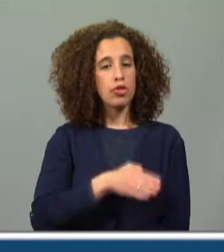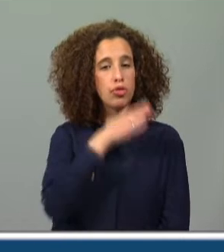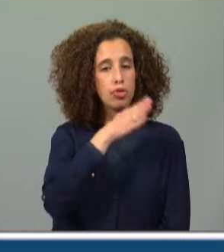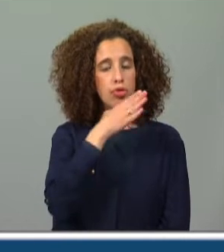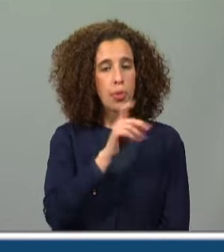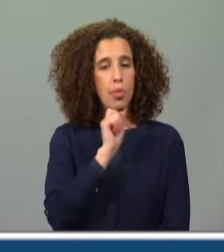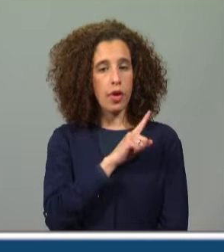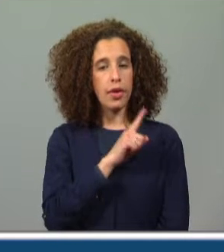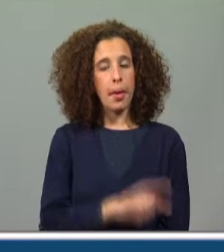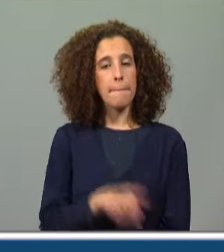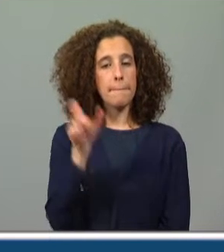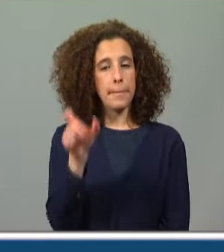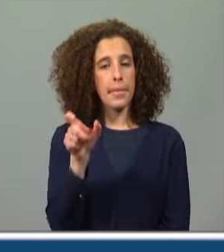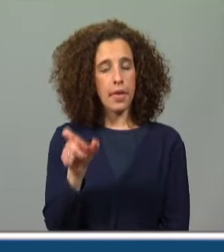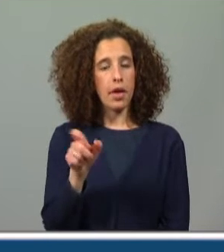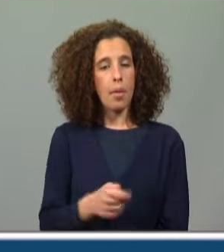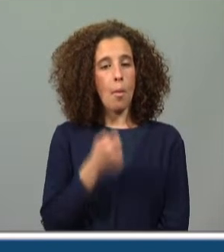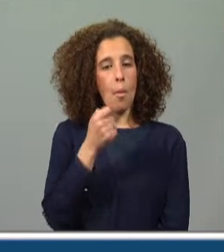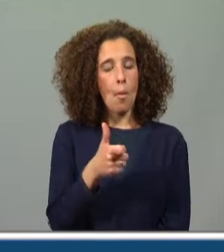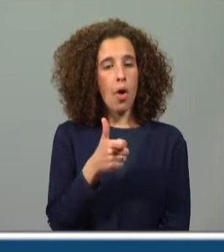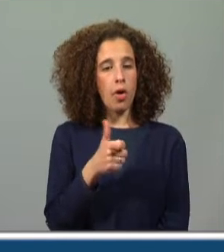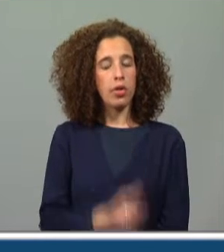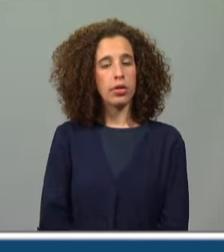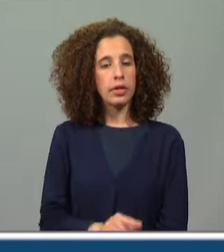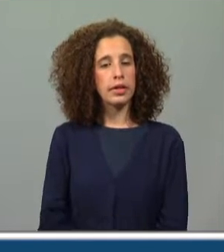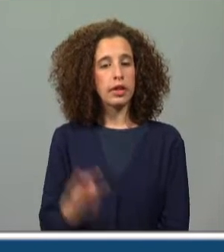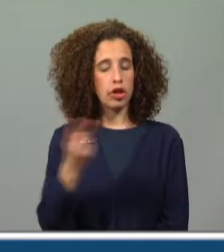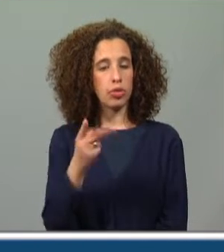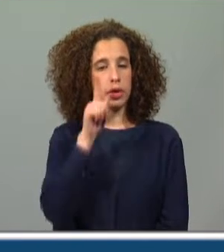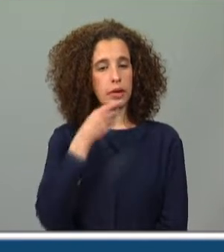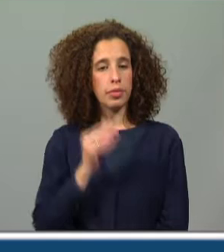possíveis para as palavras pouco enlucidativas de ambas as meninas 可能的話很少兩個女孩的啟蒙